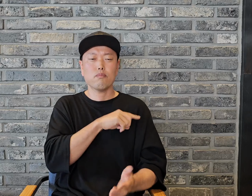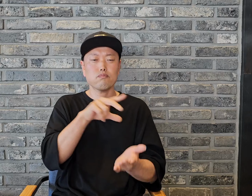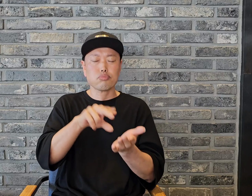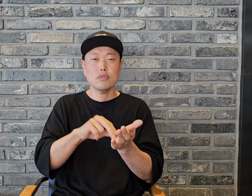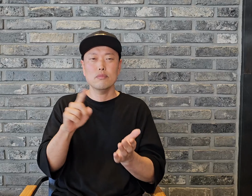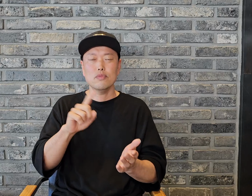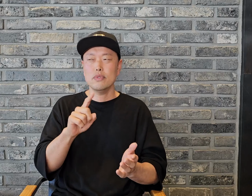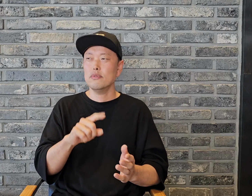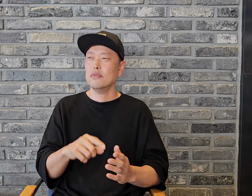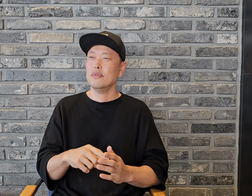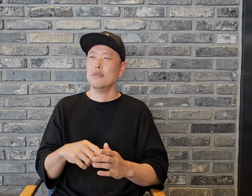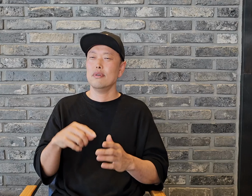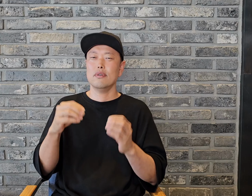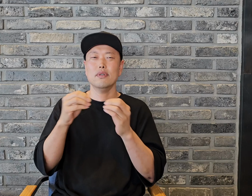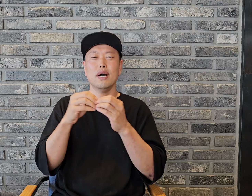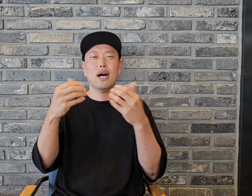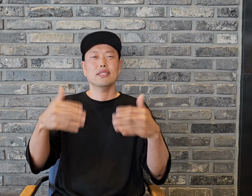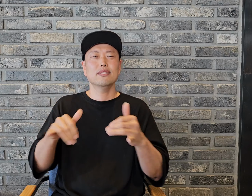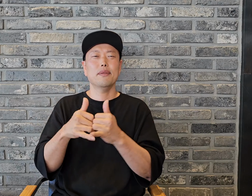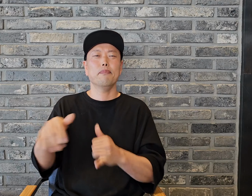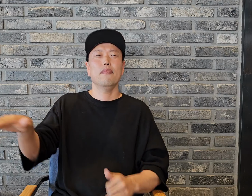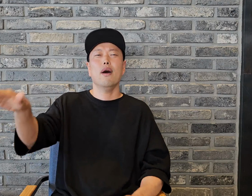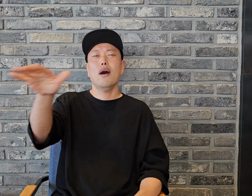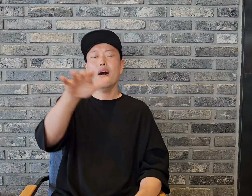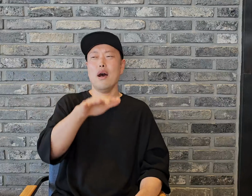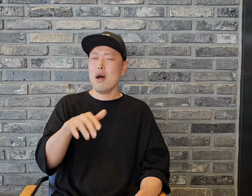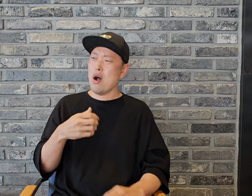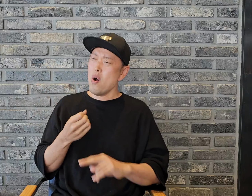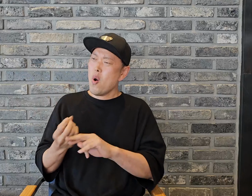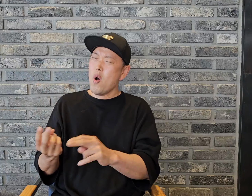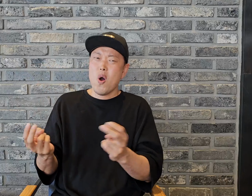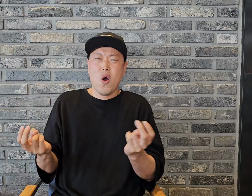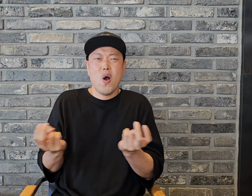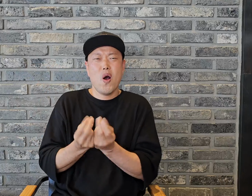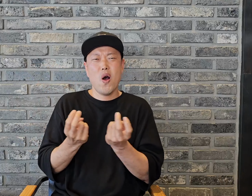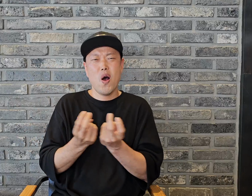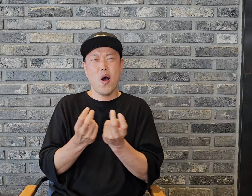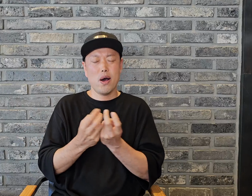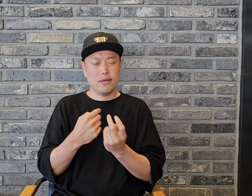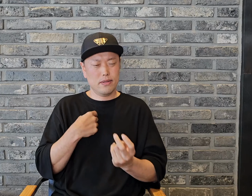問題は、 韓国語の読み書きが苦手な 聴覚障害者にどう伝えるか